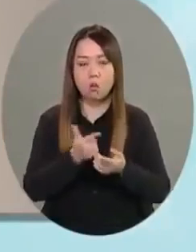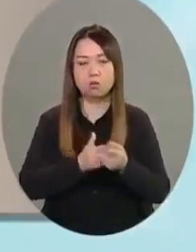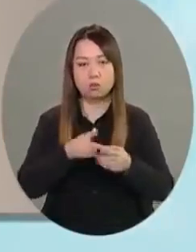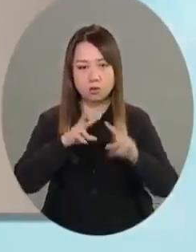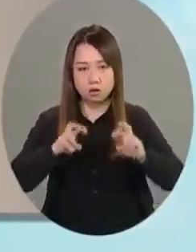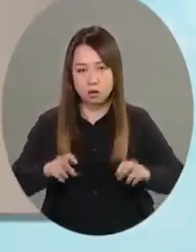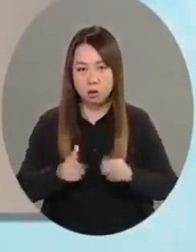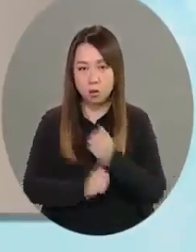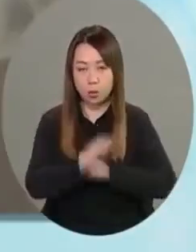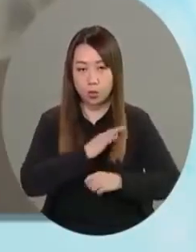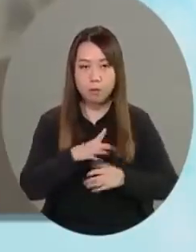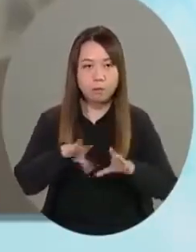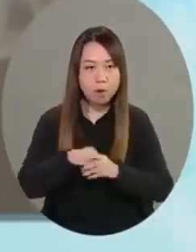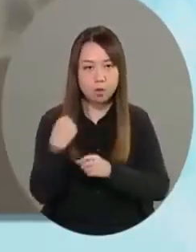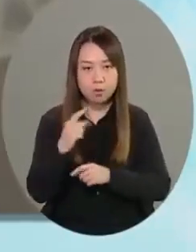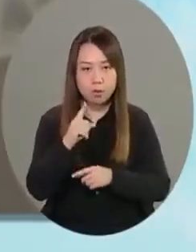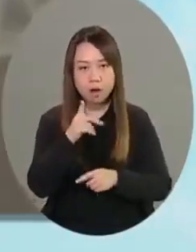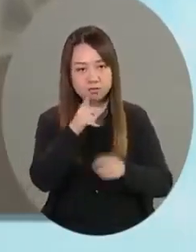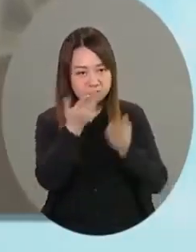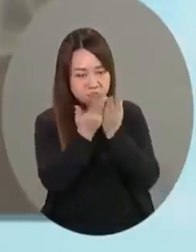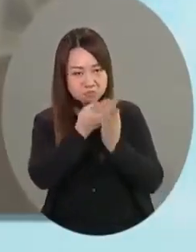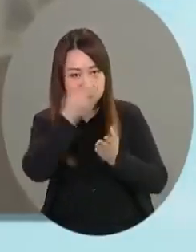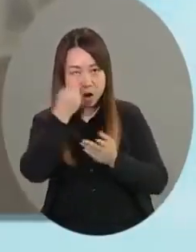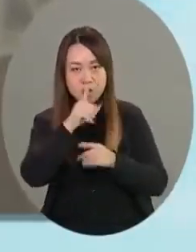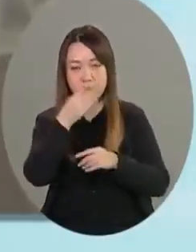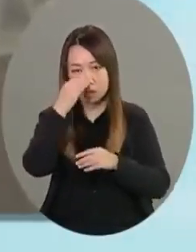这些权力应该包括辨认和保护警队内外的证人